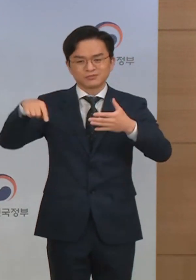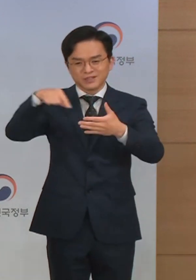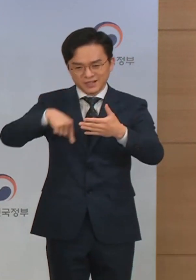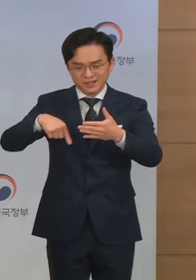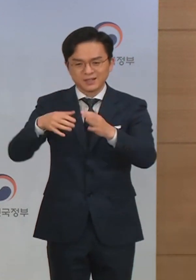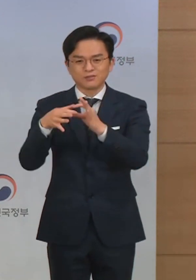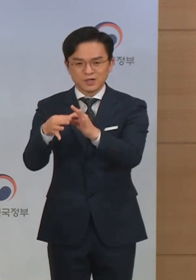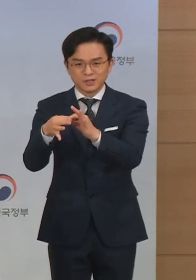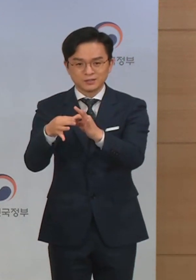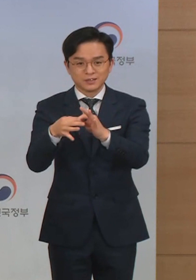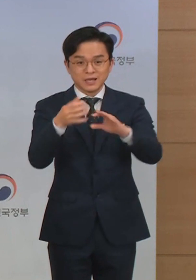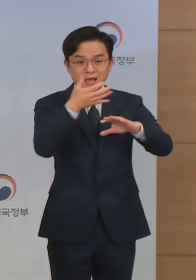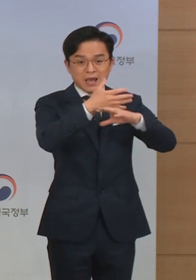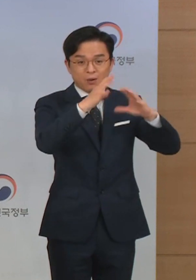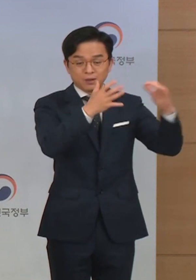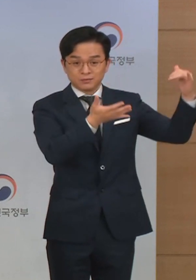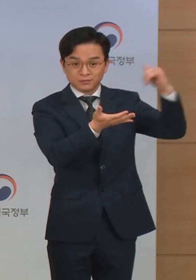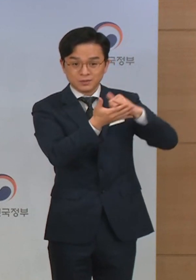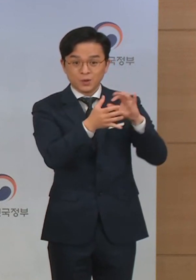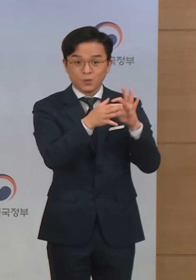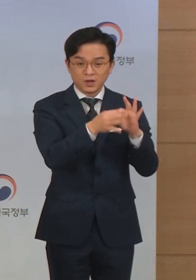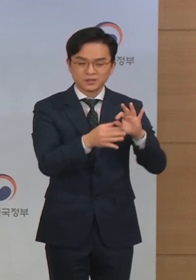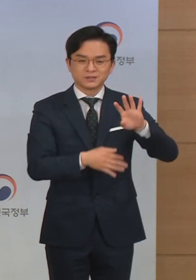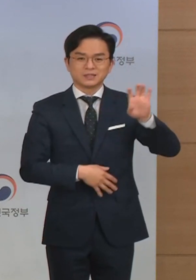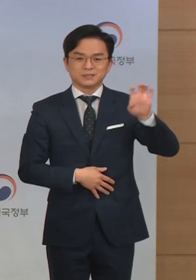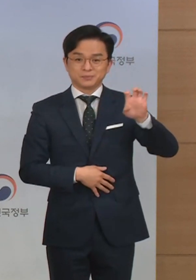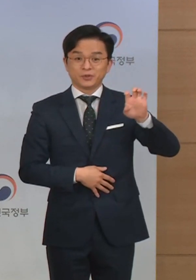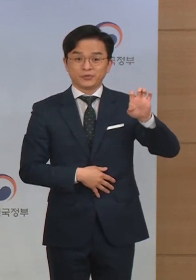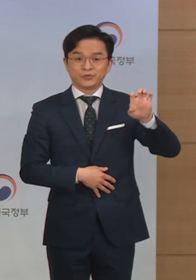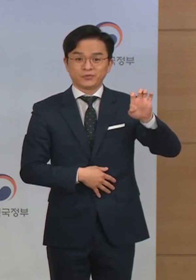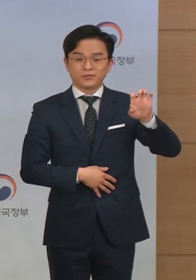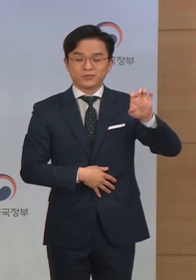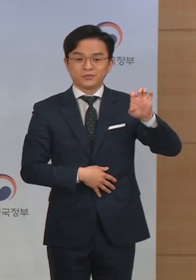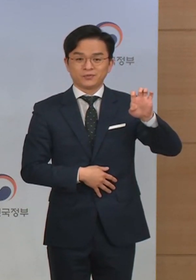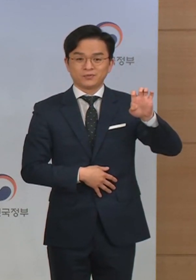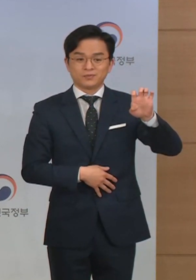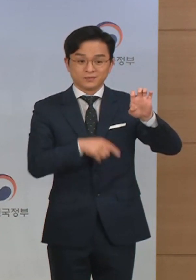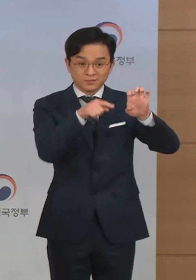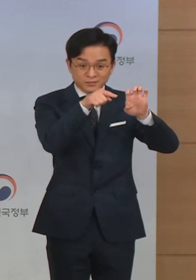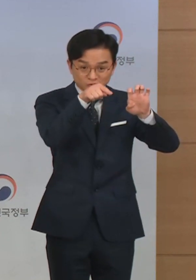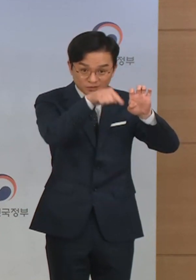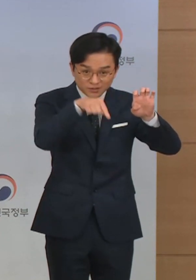해외유입 신규사례는 총 40건으로 검역단게에서 확진된 사례가 24건